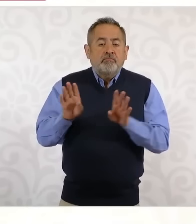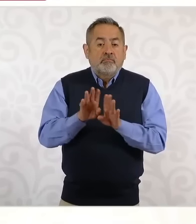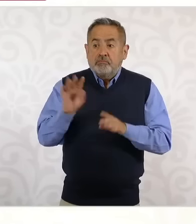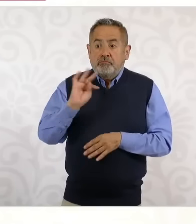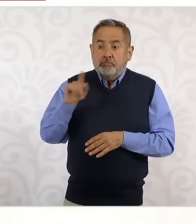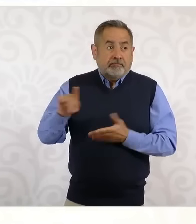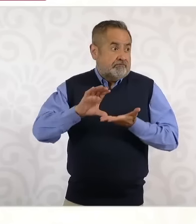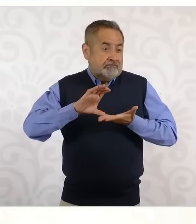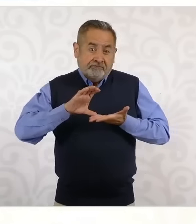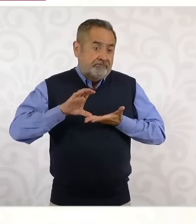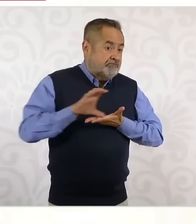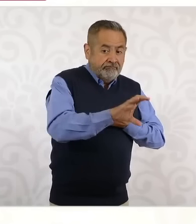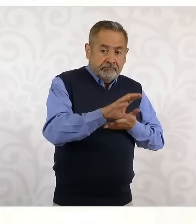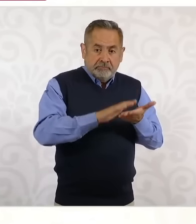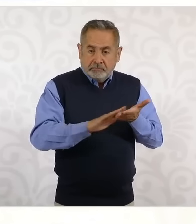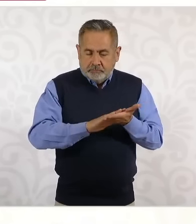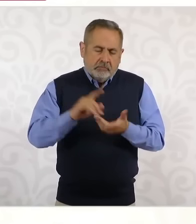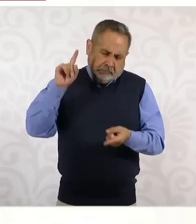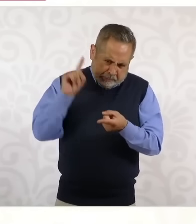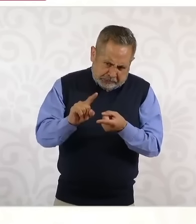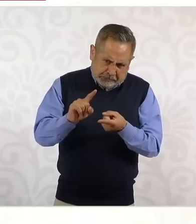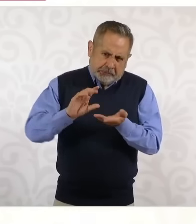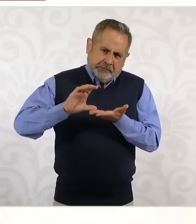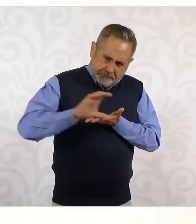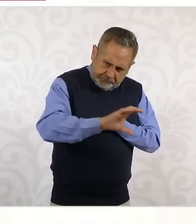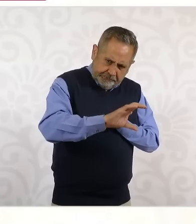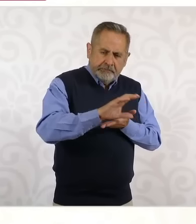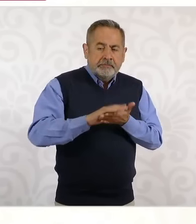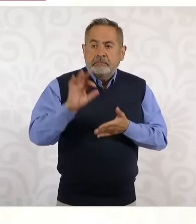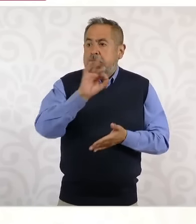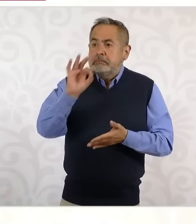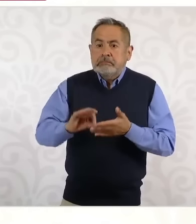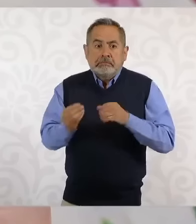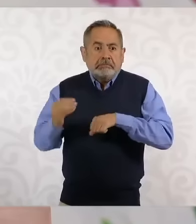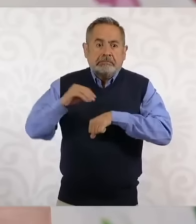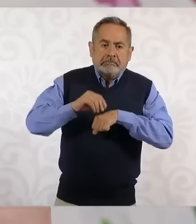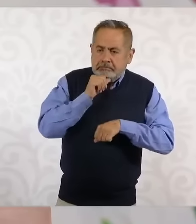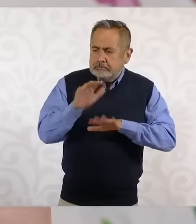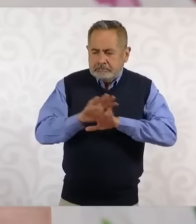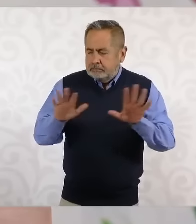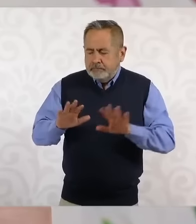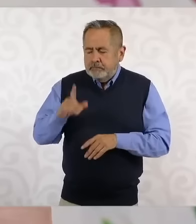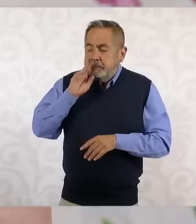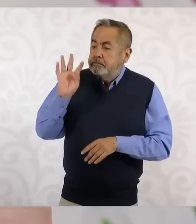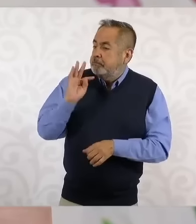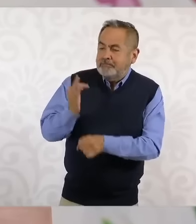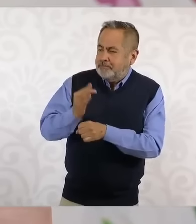total del adeudo sin eh un cobro adicional de intereses. Es decir, si si se va por la eh por